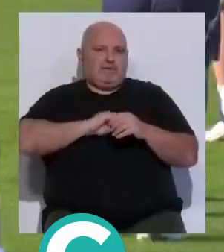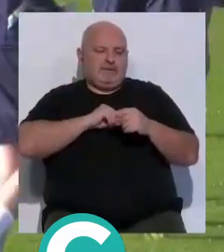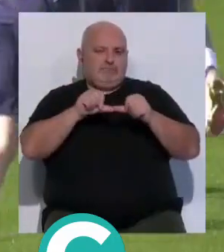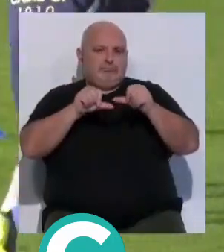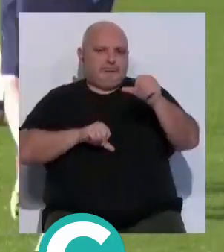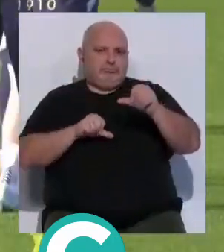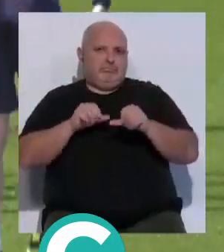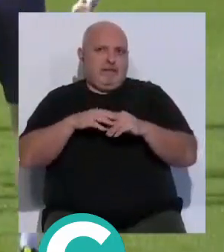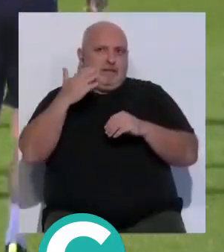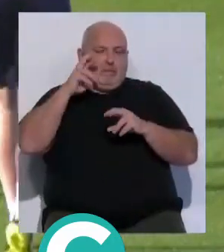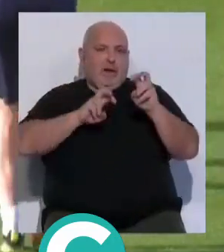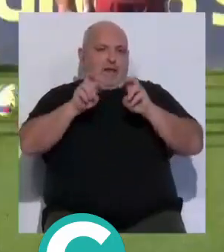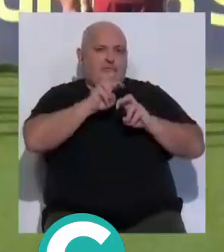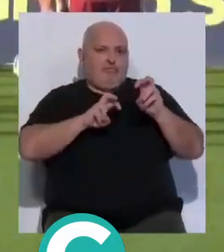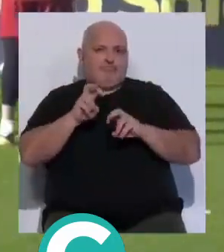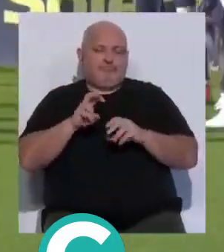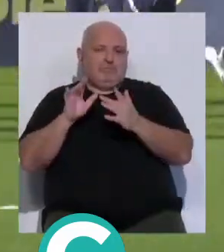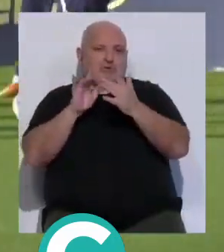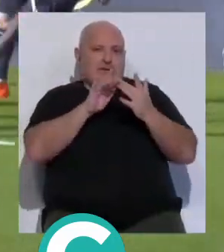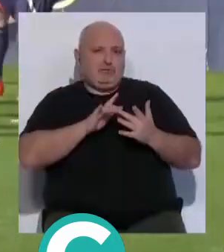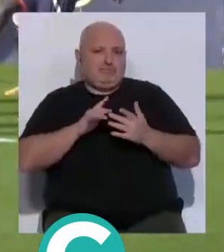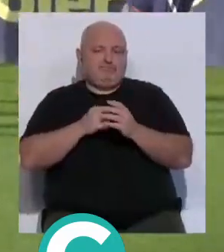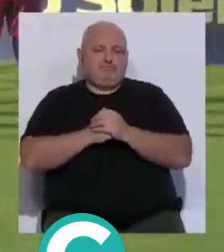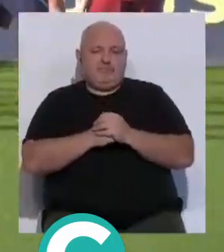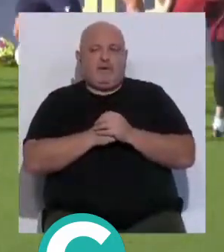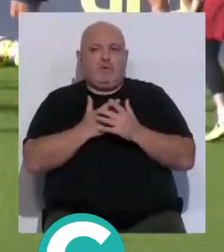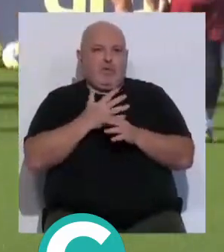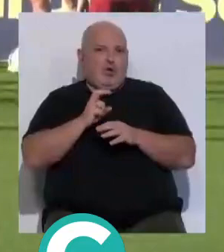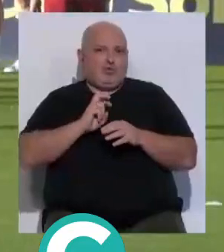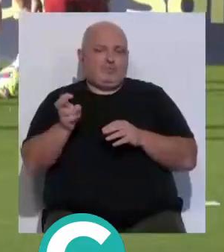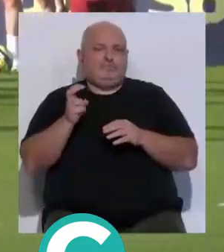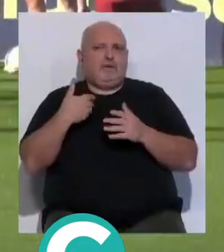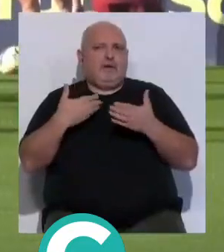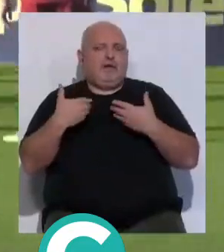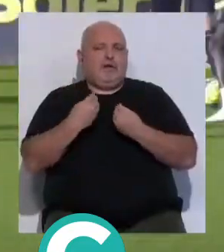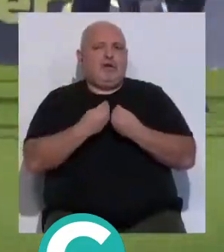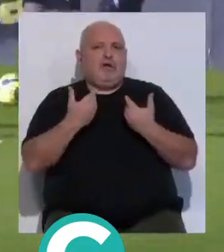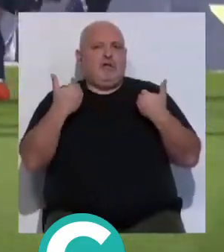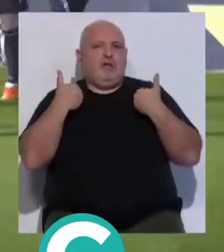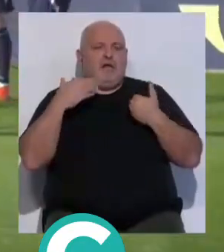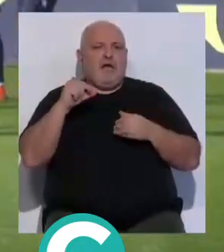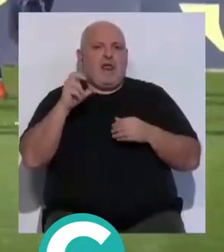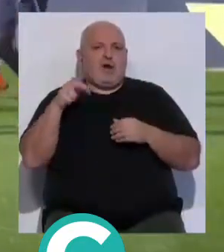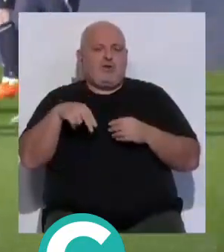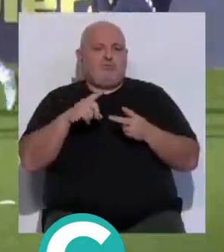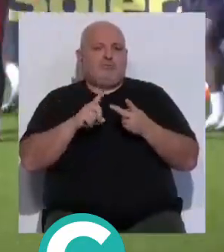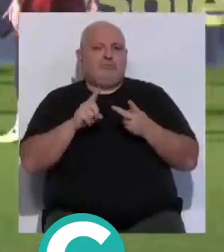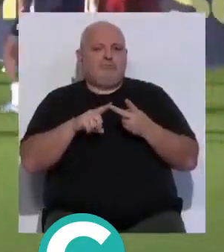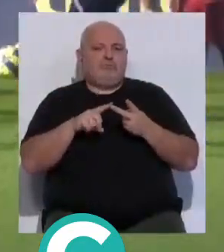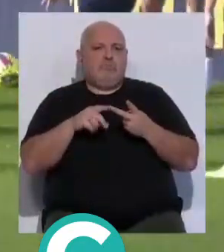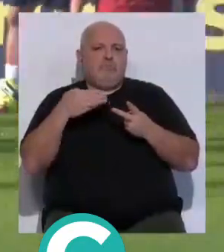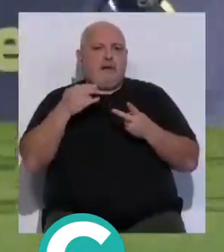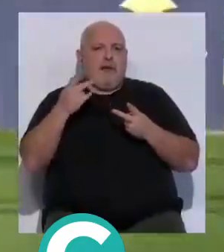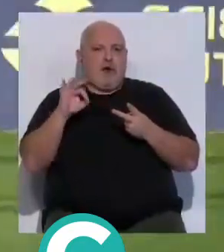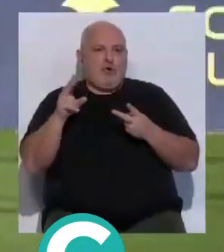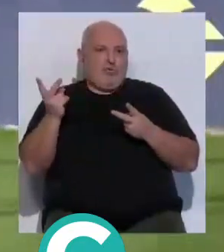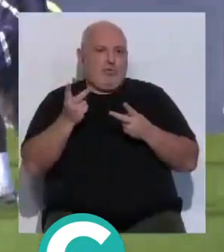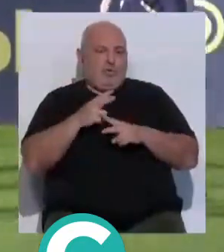ellos sí Lo que sí es verdad que ya se le había hablado con Tommy Alarcón y con Antonio blanco los